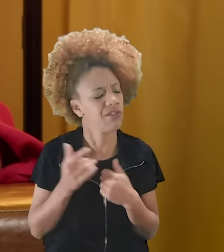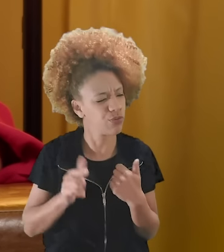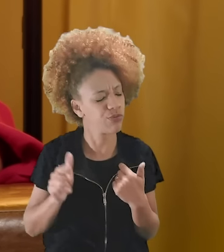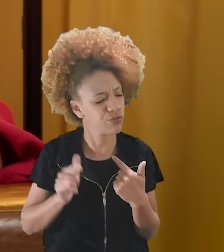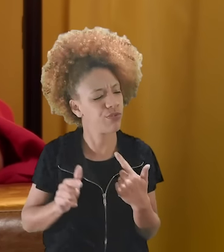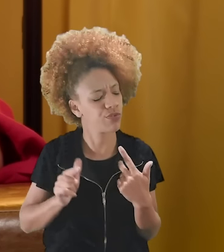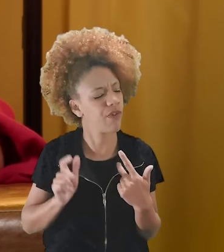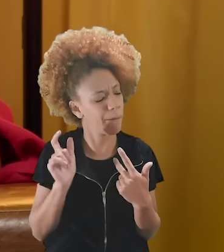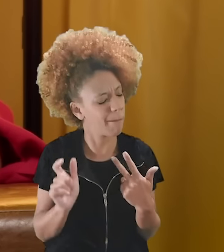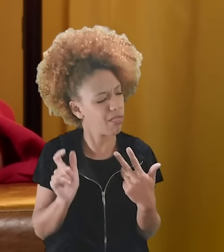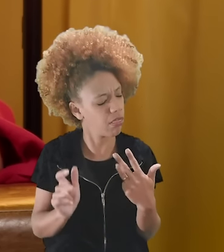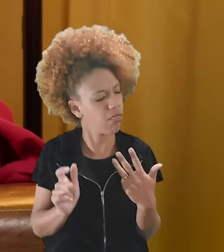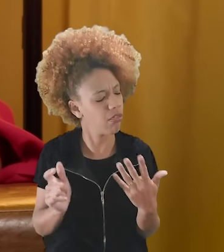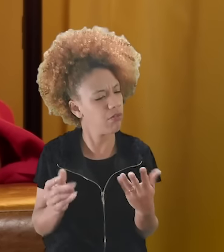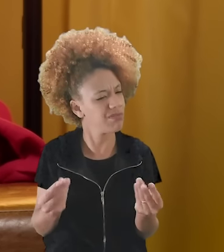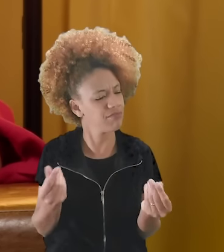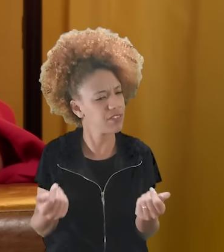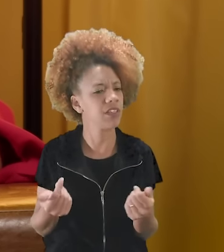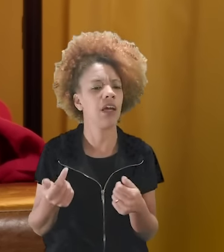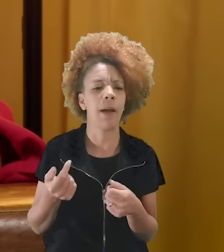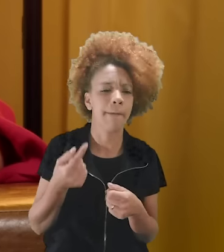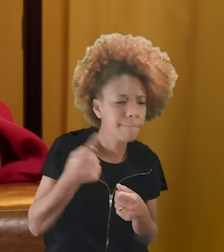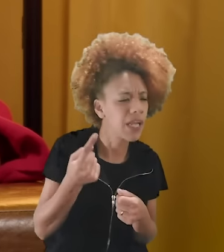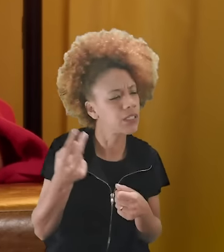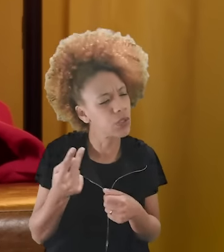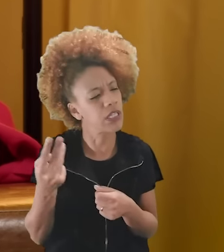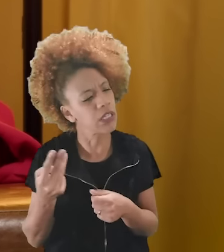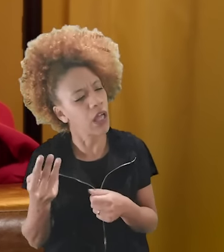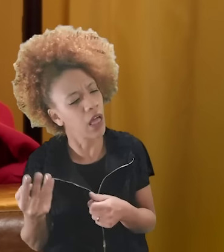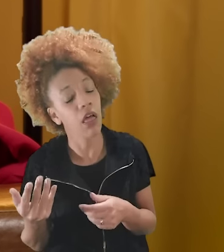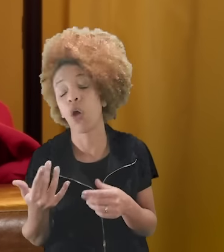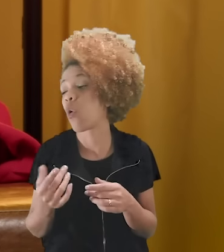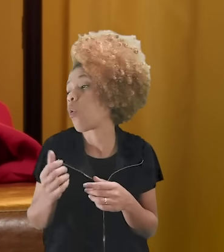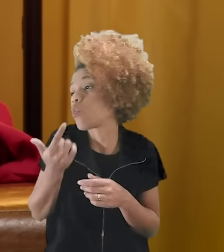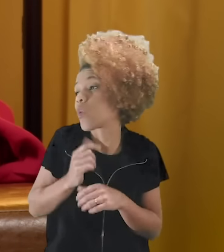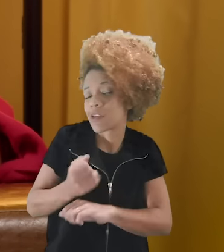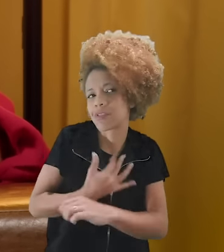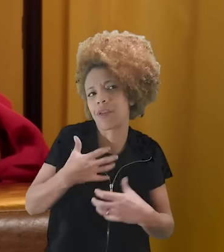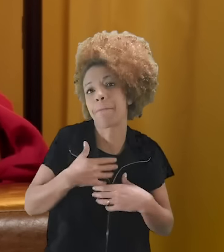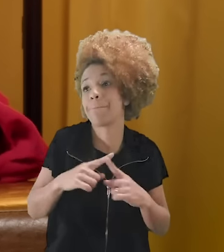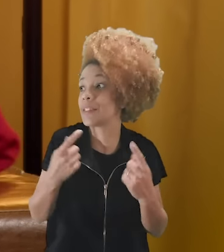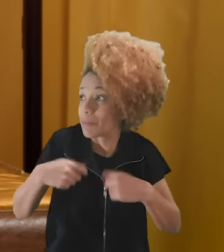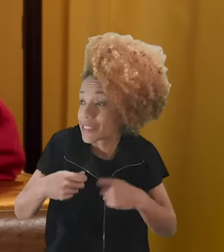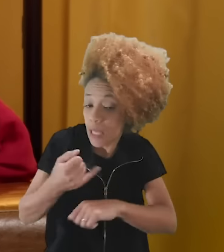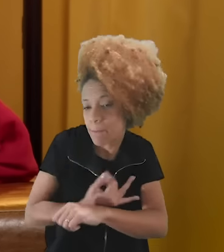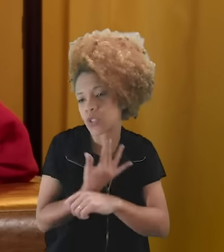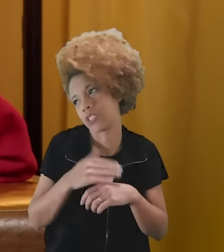muito tal palavra eliminação tô falando muito ah teve primeira eliminação segunda eliminação ou então quando você não tá conseguindo dar emoção Em alguns momentos que é necessária emoção tá ali o